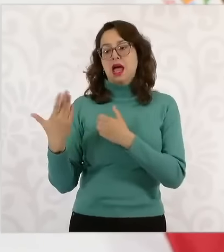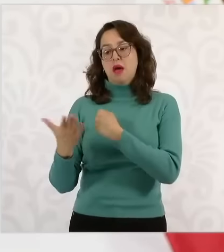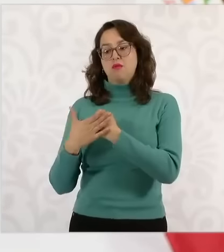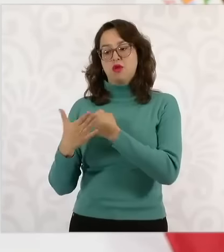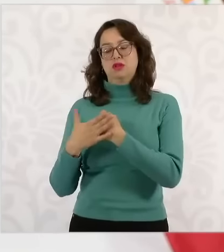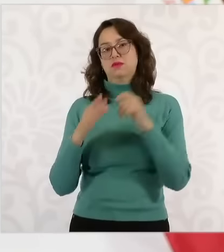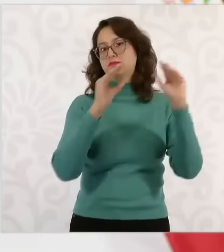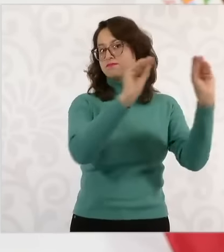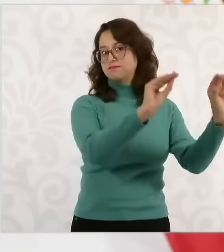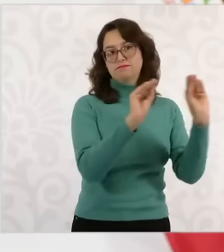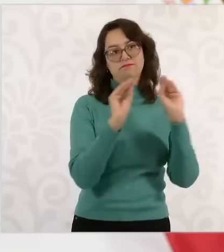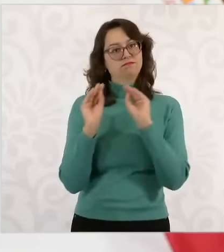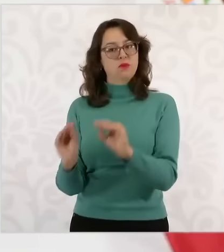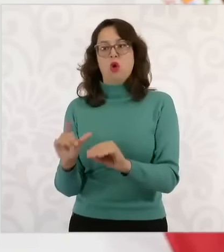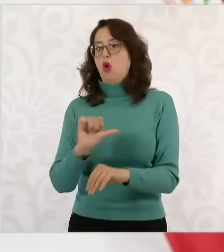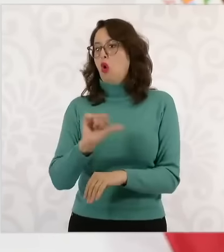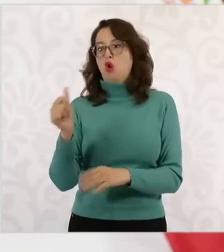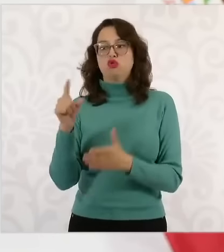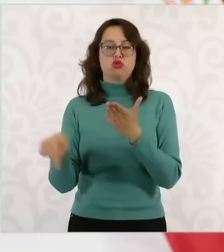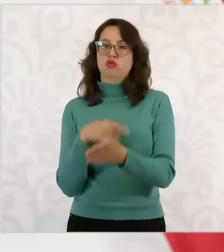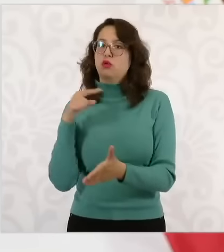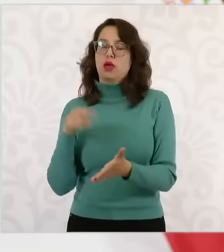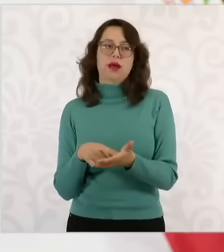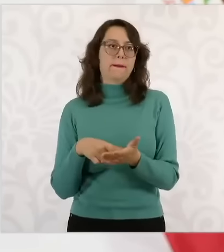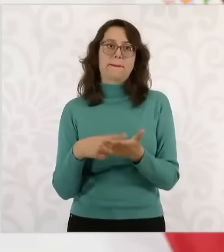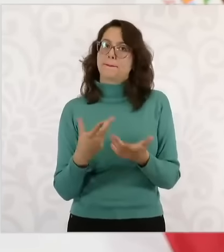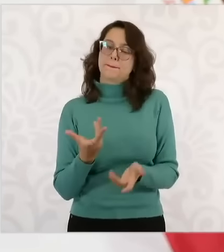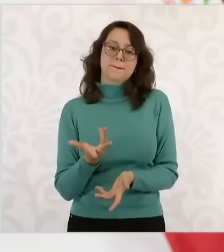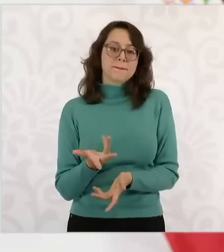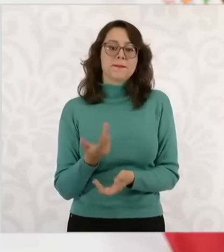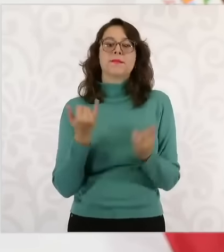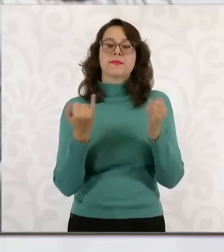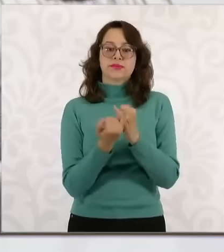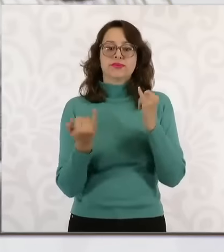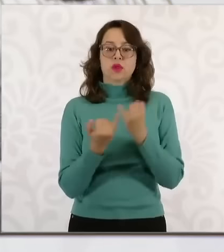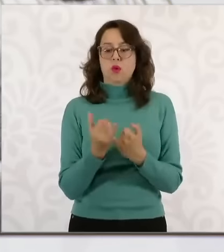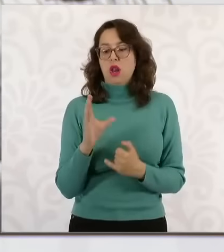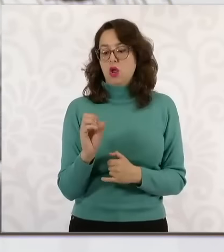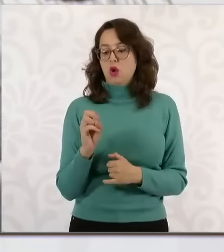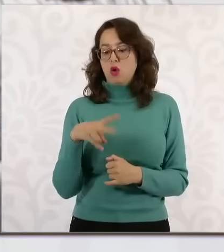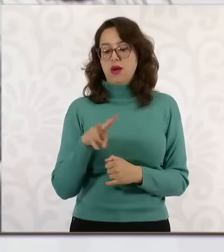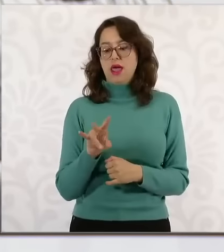platicar. Y una parte importante del recurso de la Comisión Nacional de Vivienda puede dedicarse